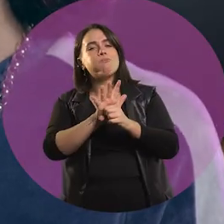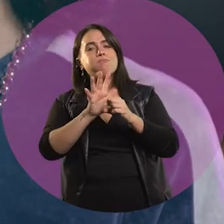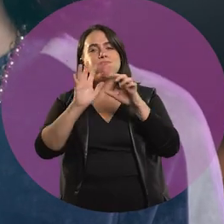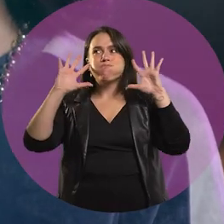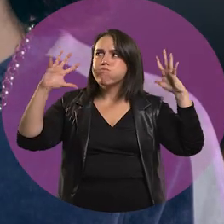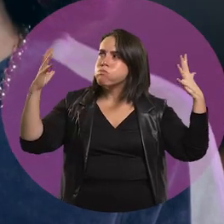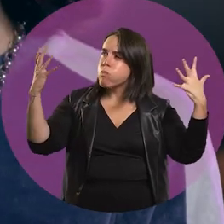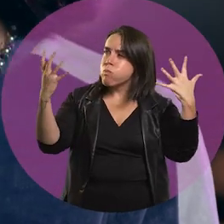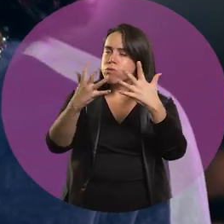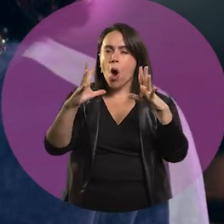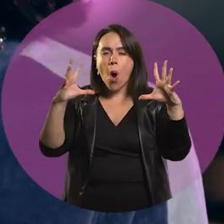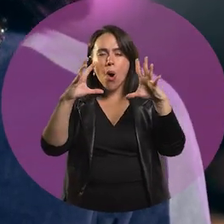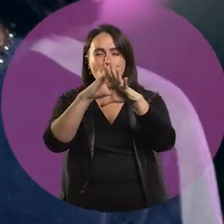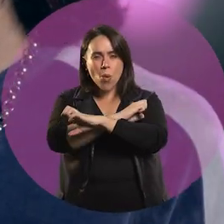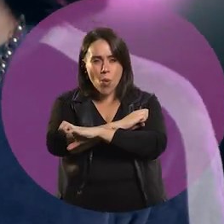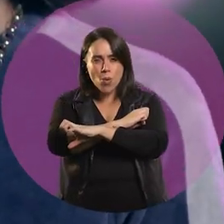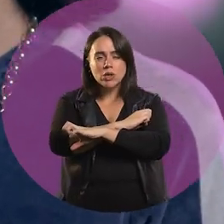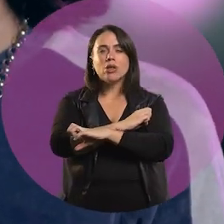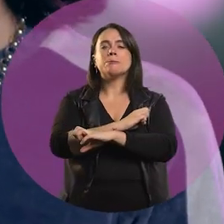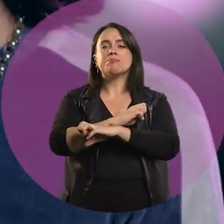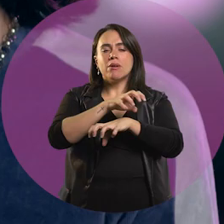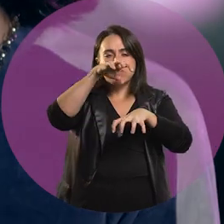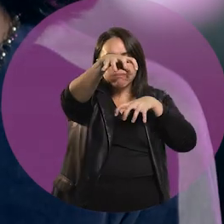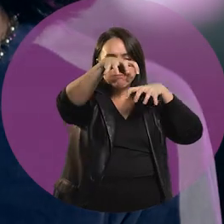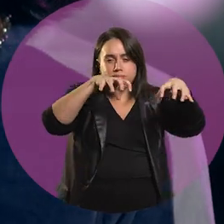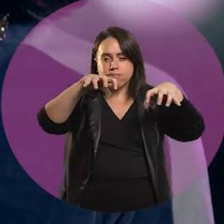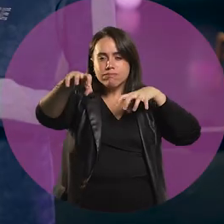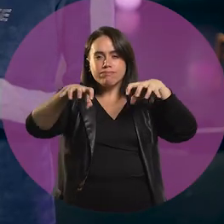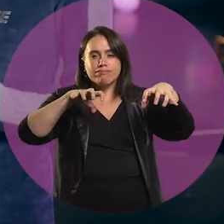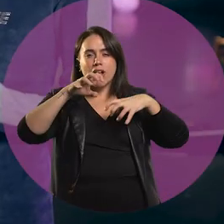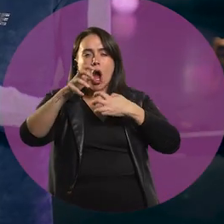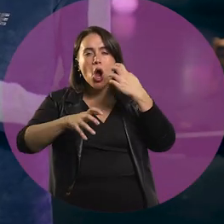Es como todo negro, negro, negro. Está repleto de bolas chinas,